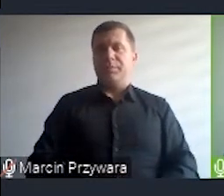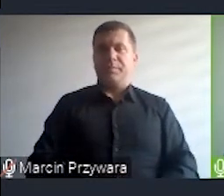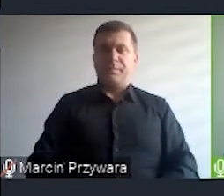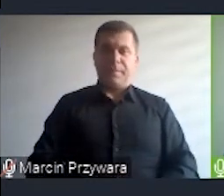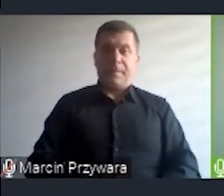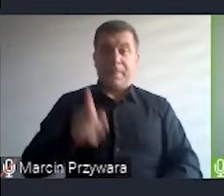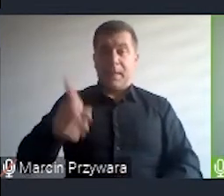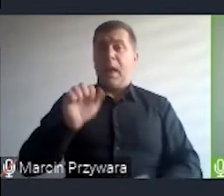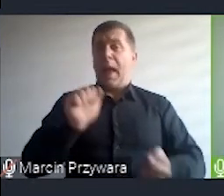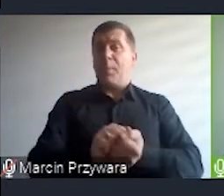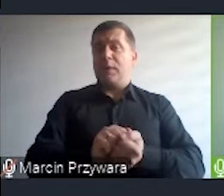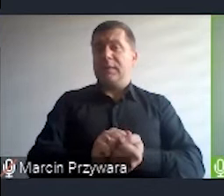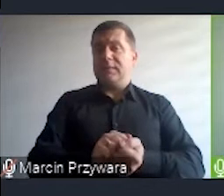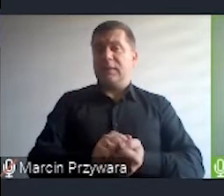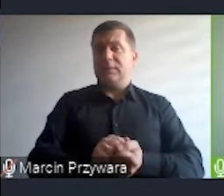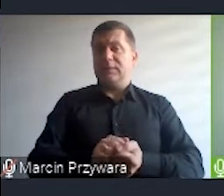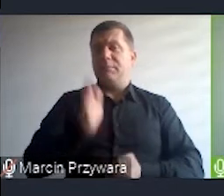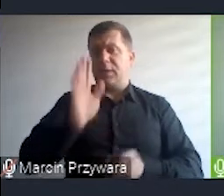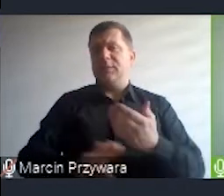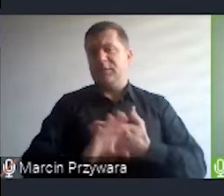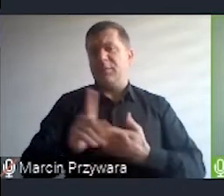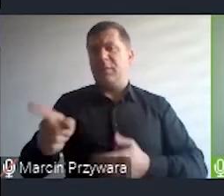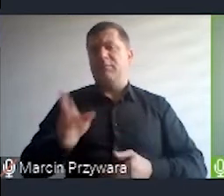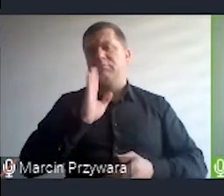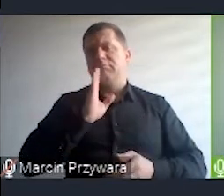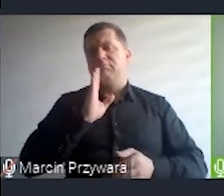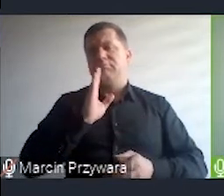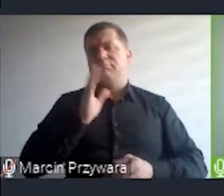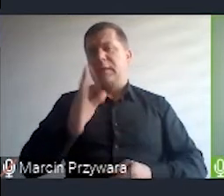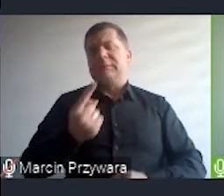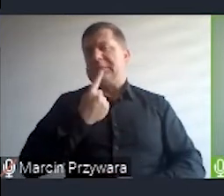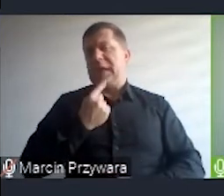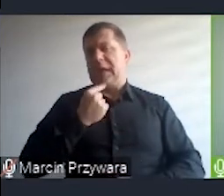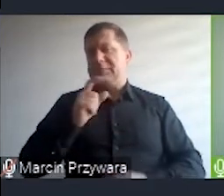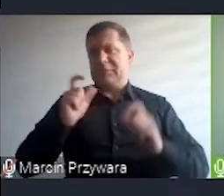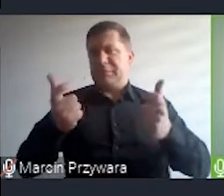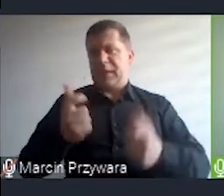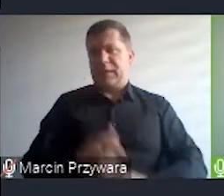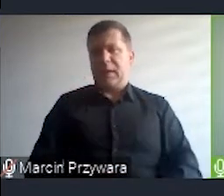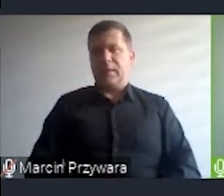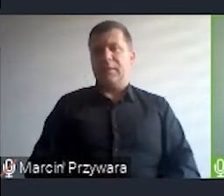Ta amortyzacja będzie występowała w zasadzie w bardzo nielicznych przypadkach.